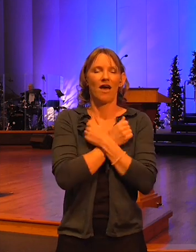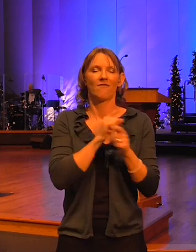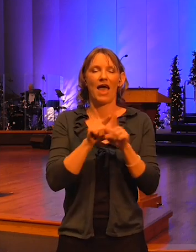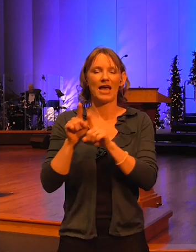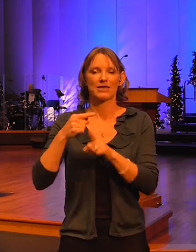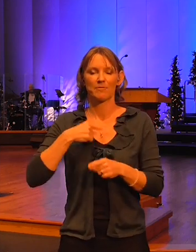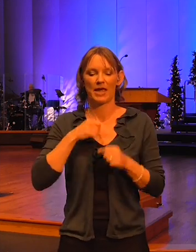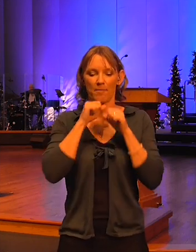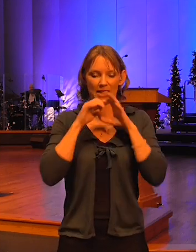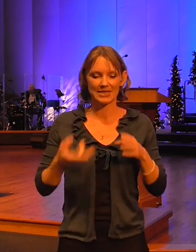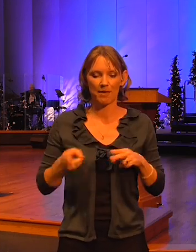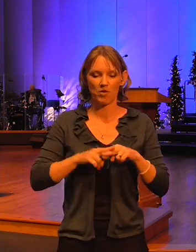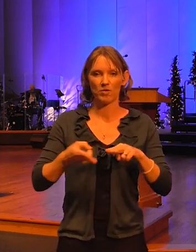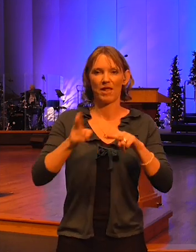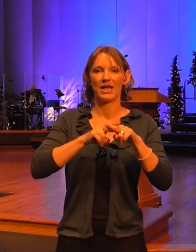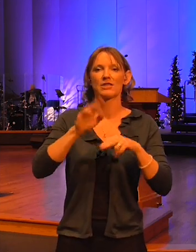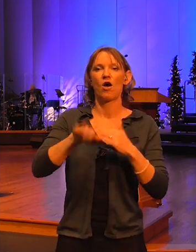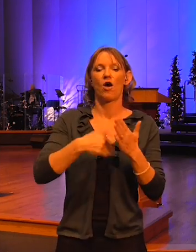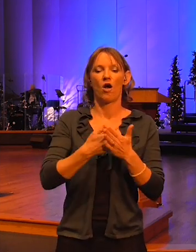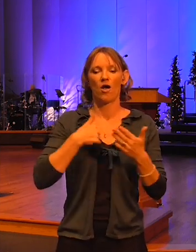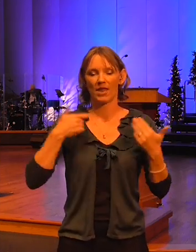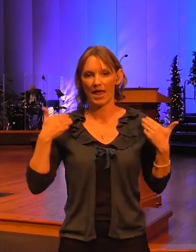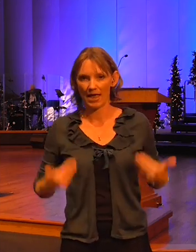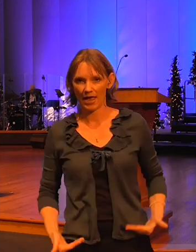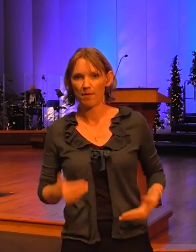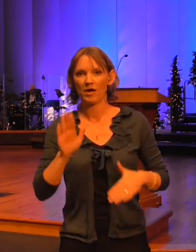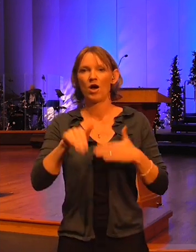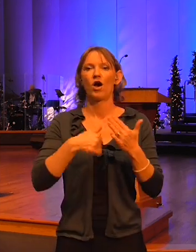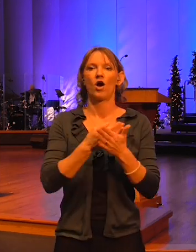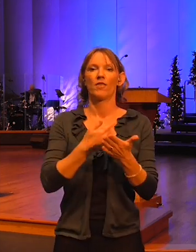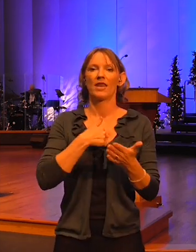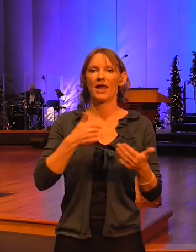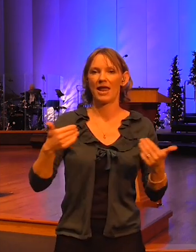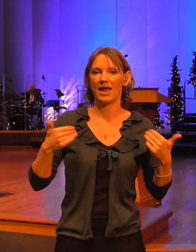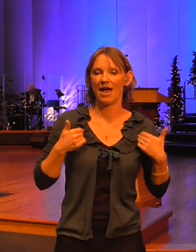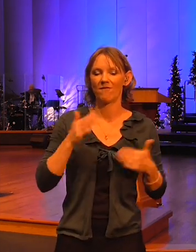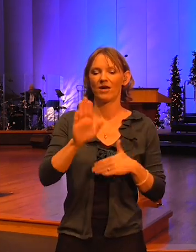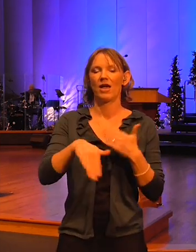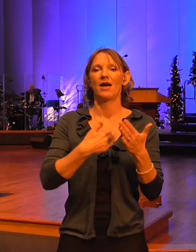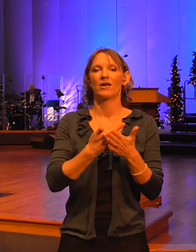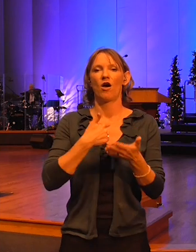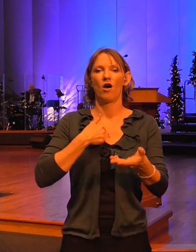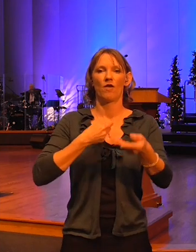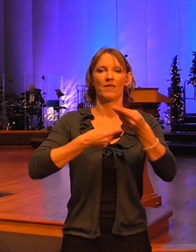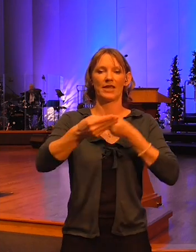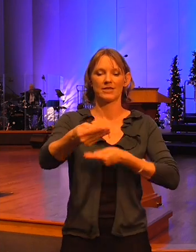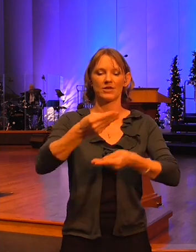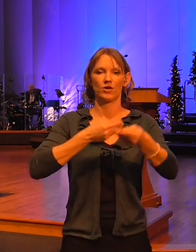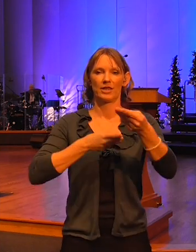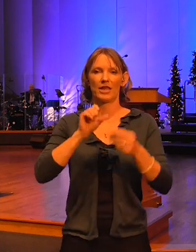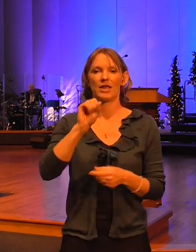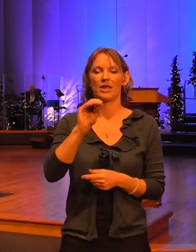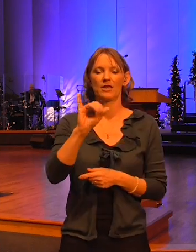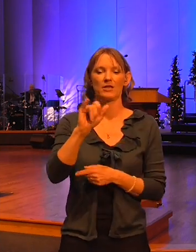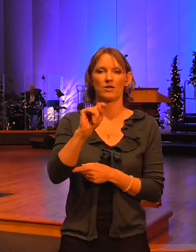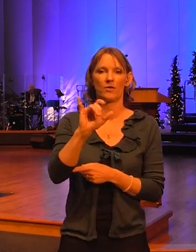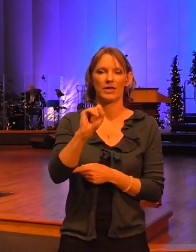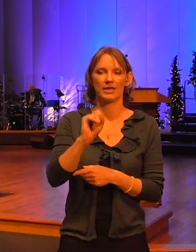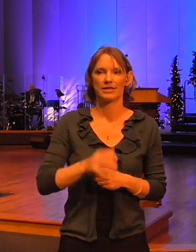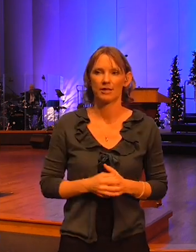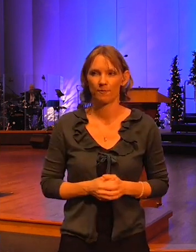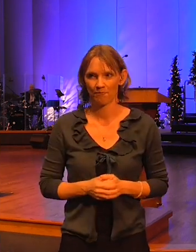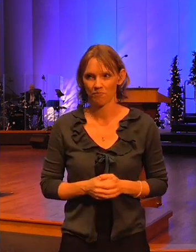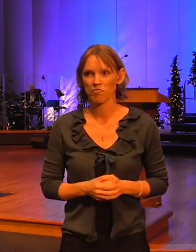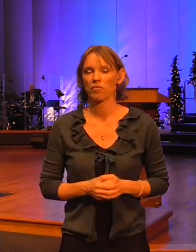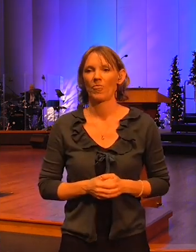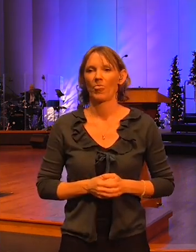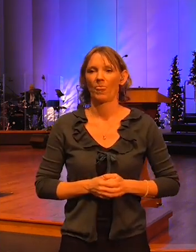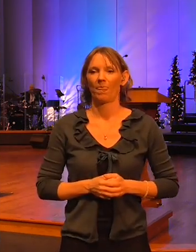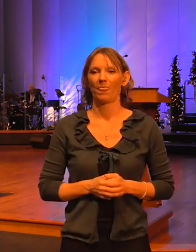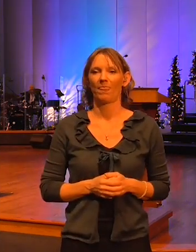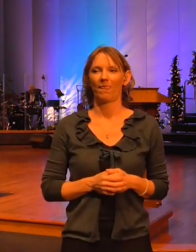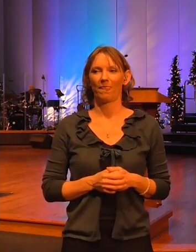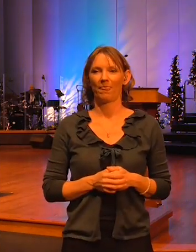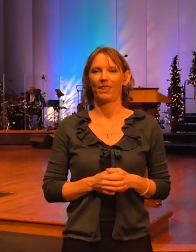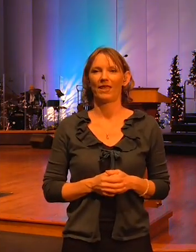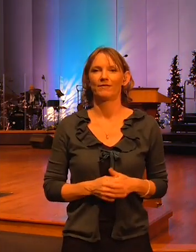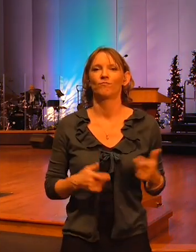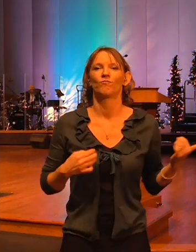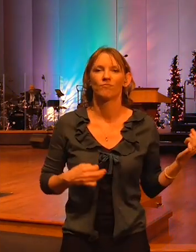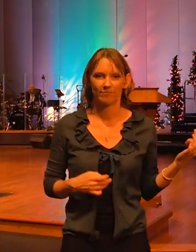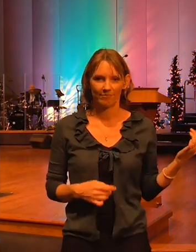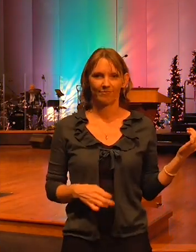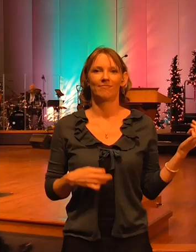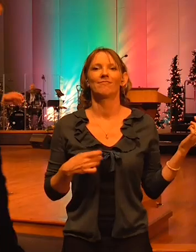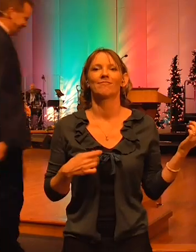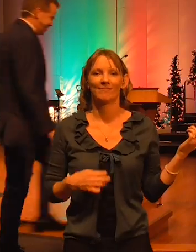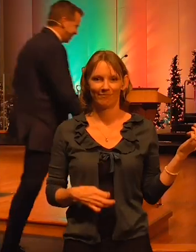y multiplica todo lo que soy todo lo que tengo y todo lo que circulo y así [Música]